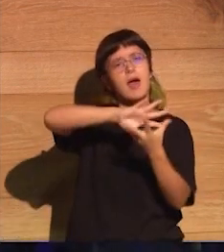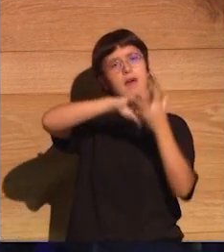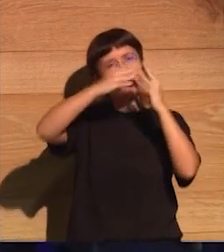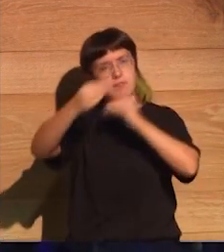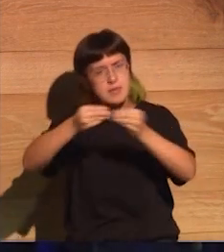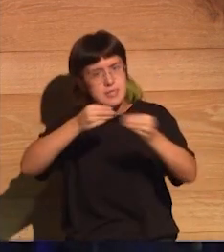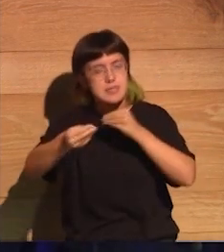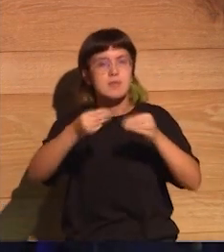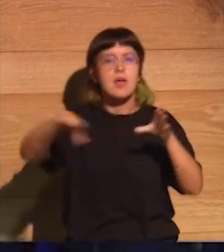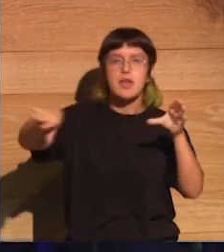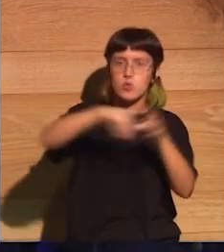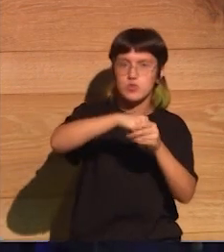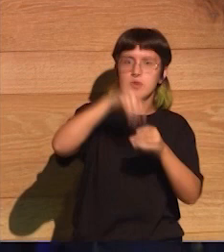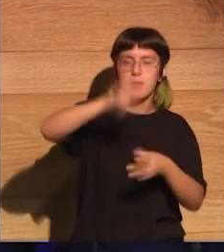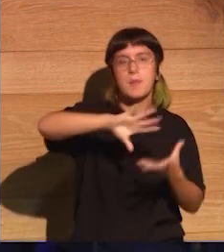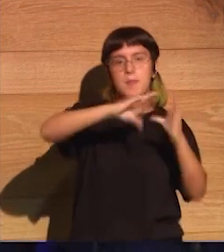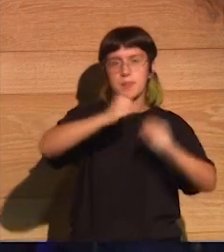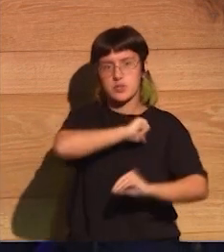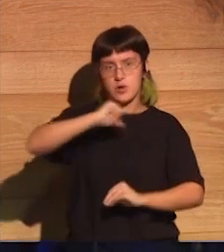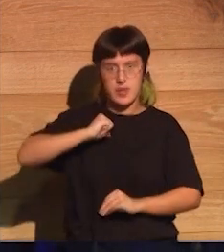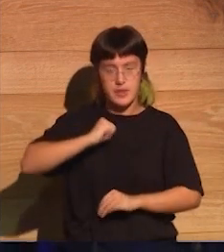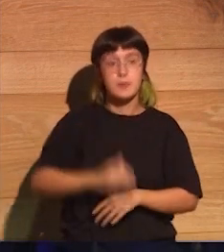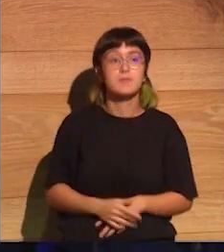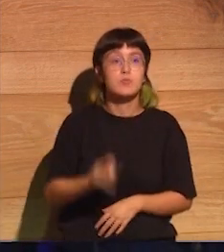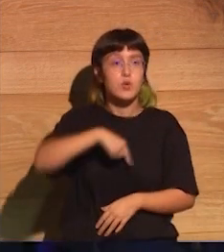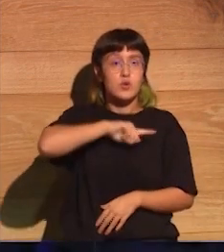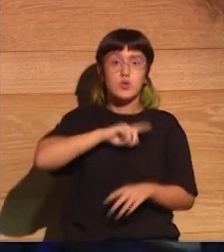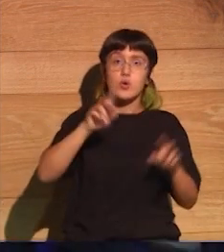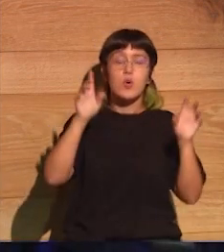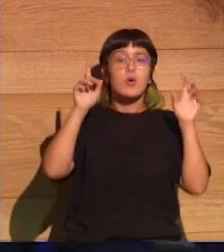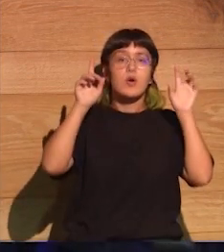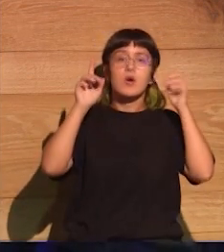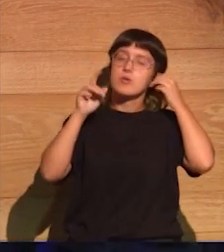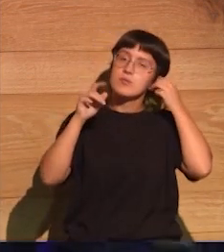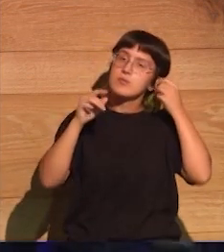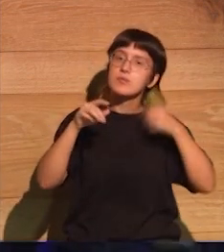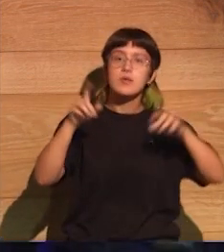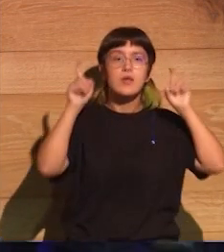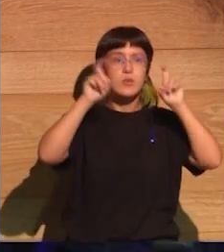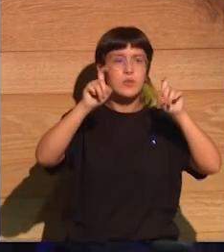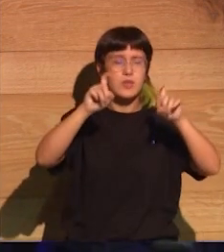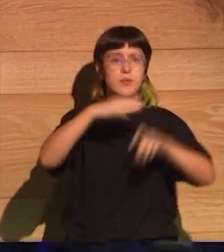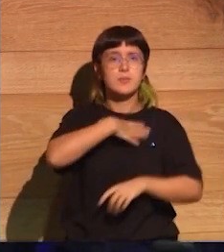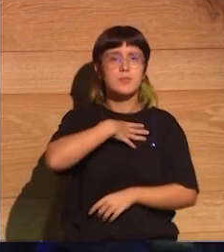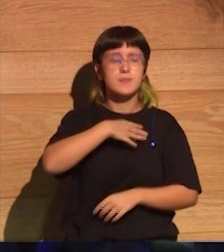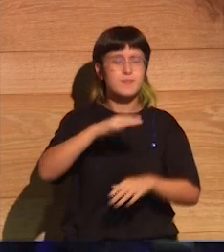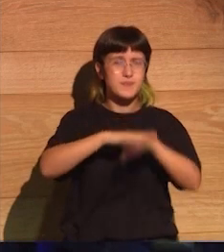Creo que tenemos la gran oportunidad de la personalización del aprendizaje ante nuestros jóvenes. Tenemos la oportunidad de cambiar el rol de los docentes,